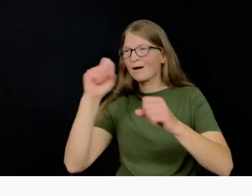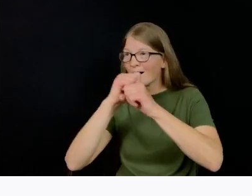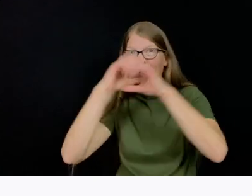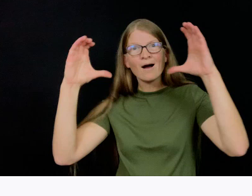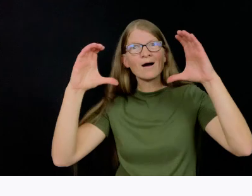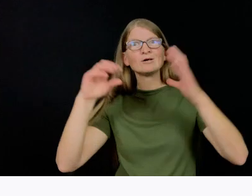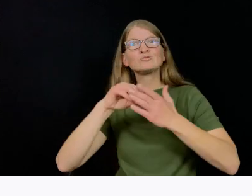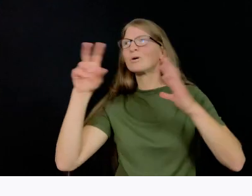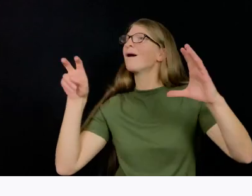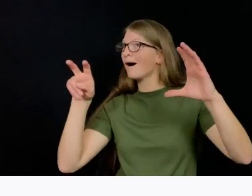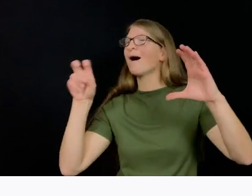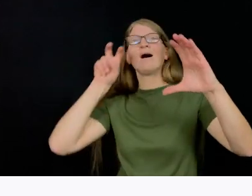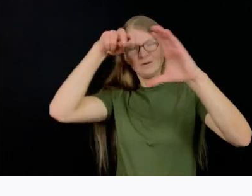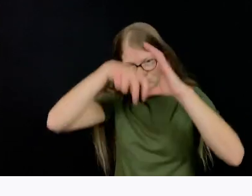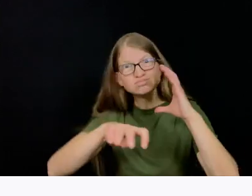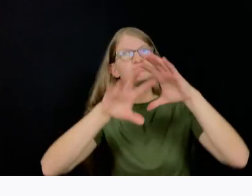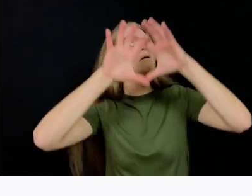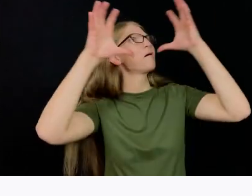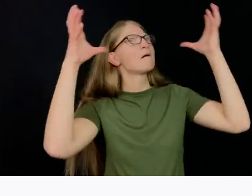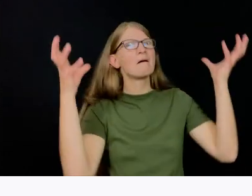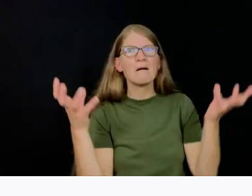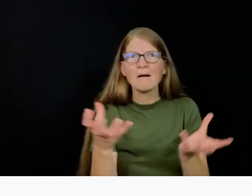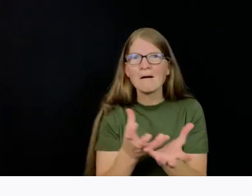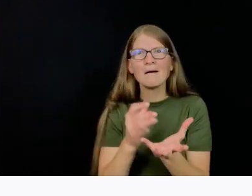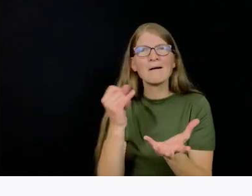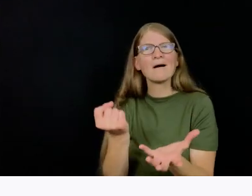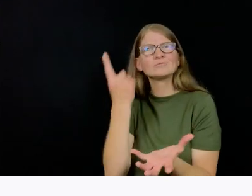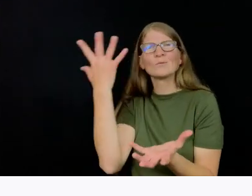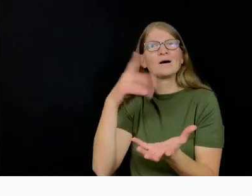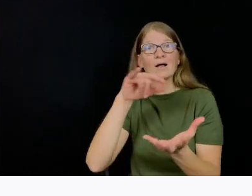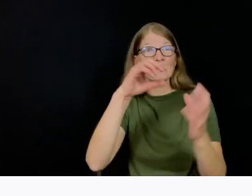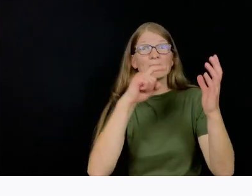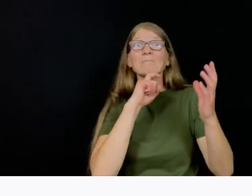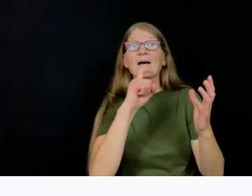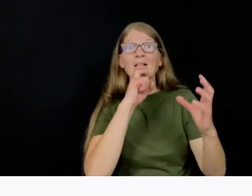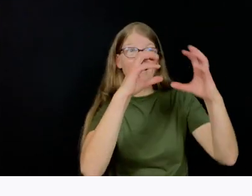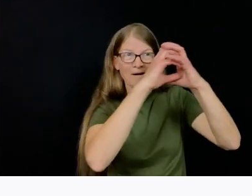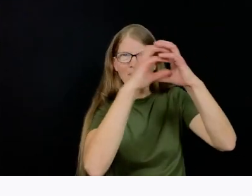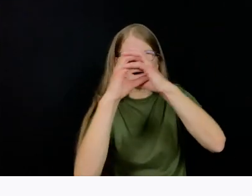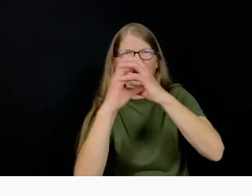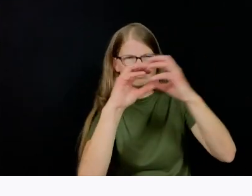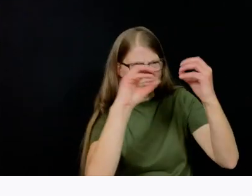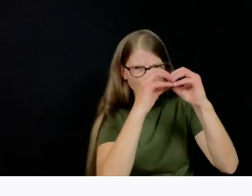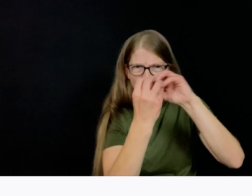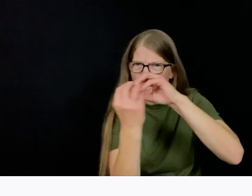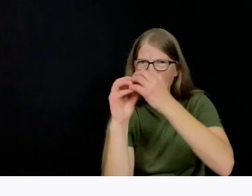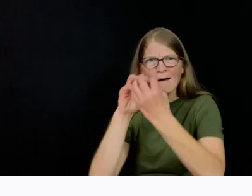أوه، رائع لم أدرك أبدًا أن الترابط المعدني يبدو هكذا" وهنا نرى كيف تتقّد أعين الأطفال